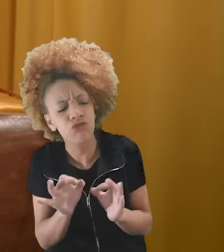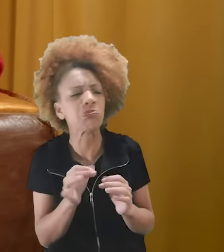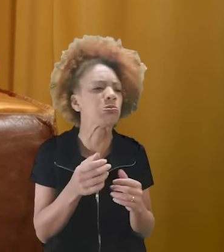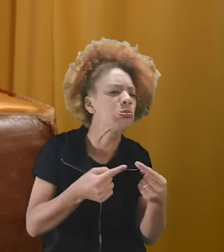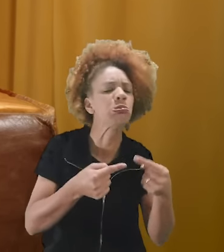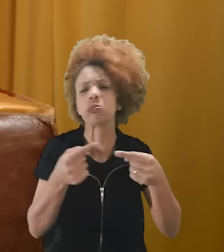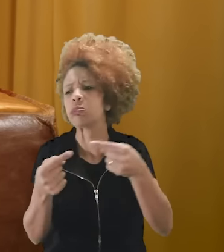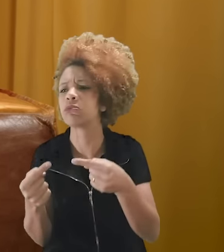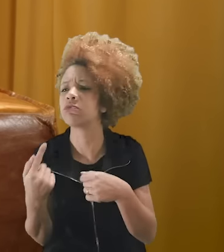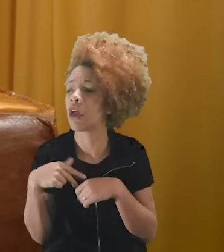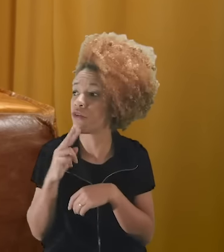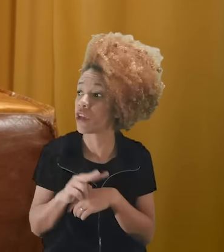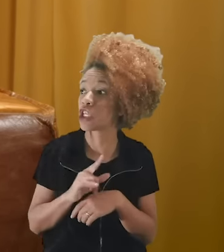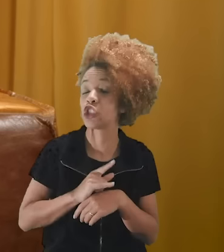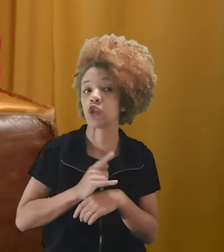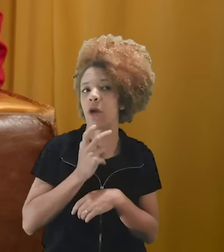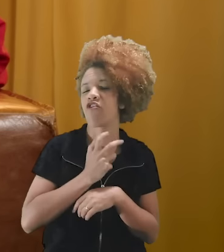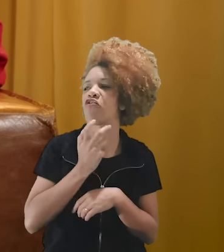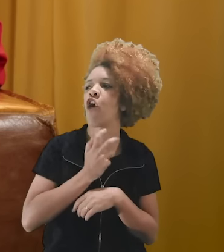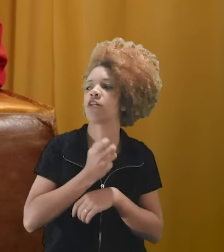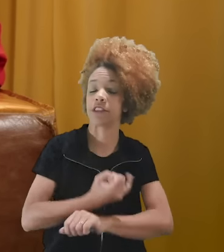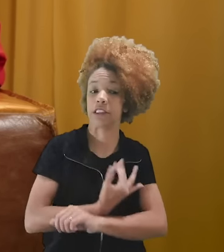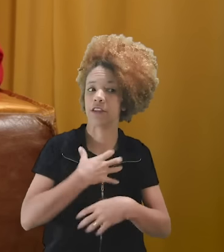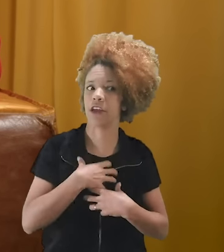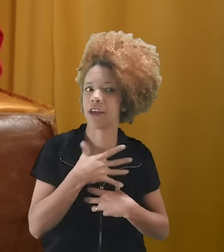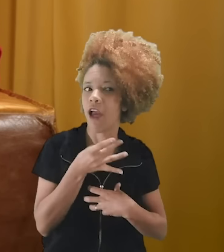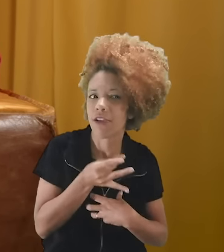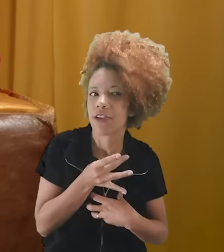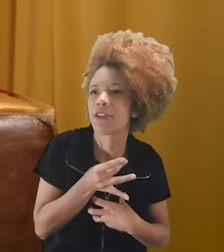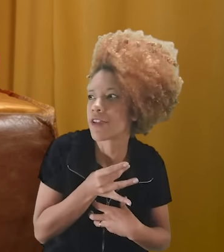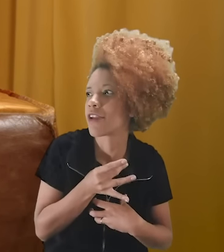e tudo mais foi aí que eu vi que tinha uma voz que dava emoção que me prendia na narração ali